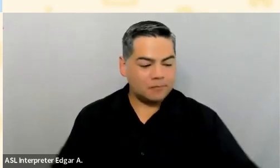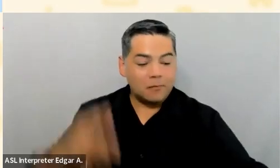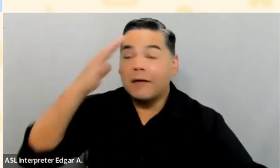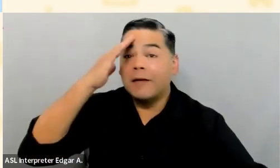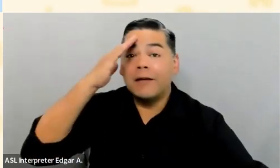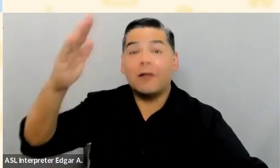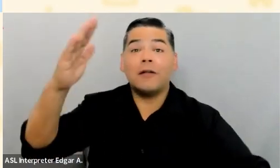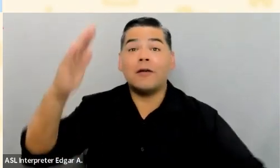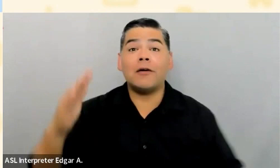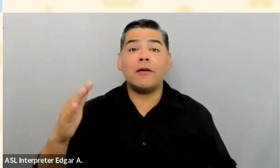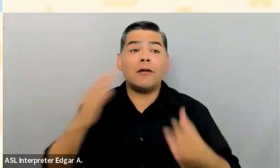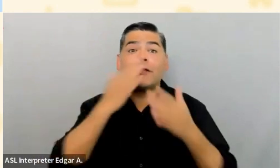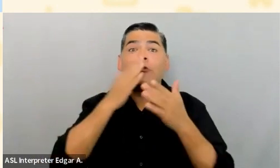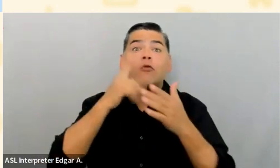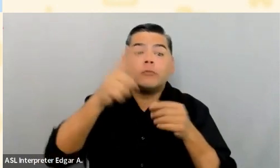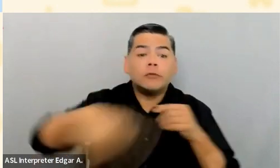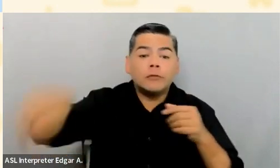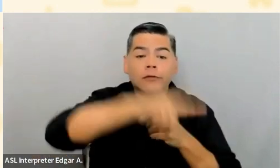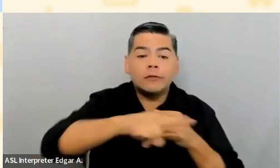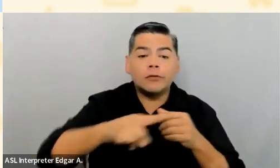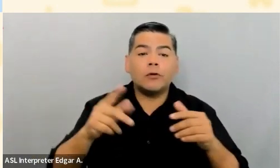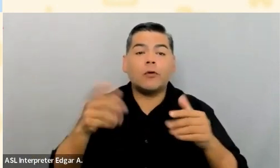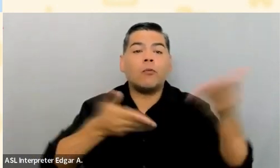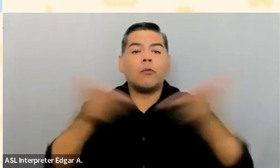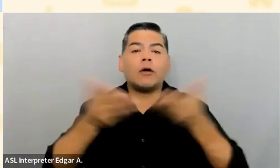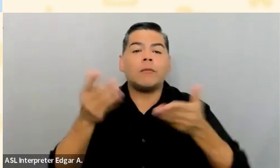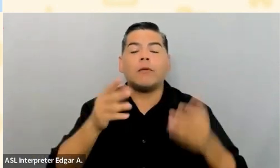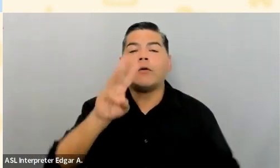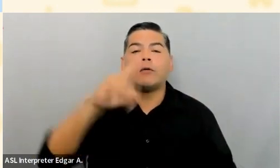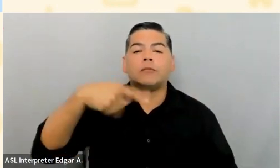Y hola a todos. Bienvenidos al Día de la Accesibilidad de WordPress 2023.